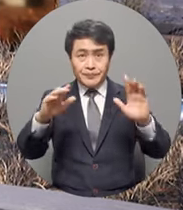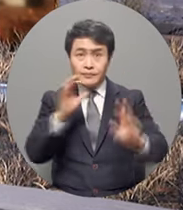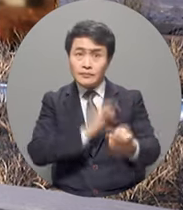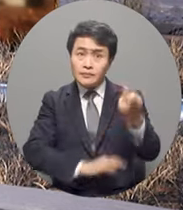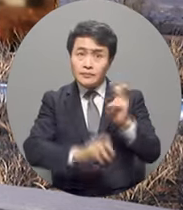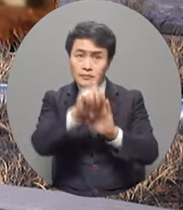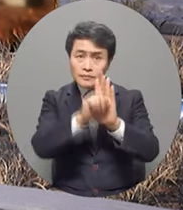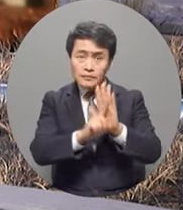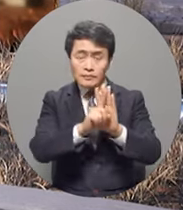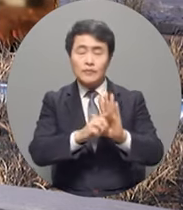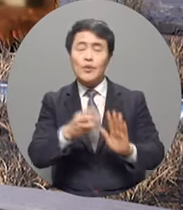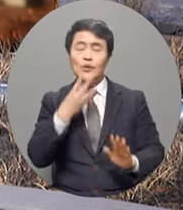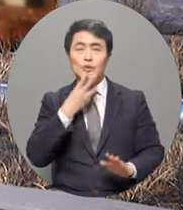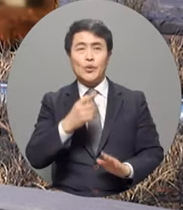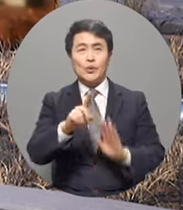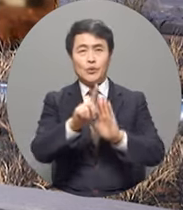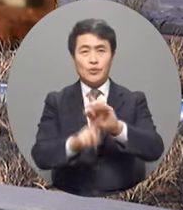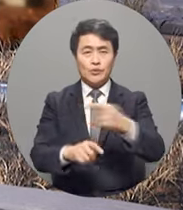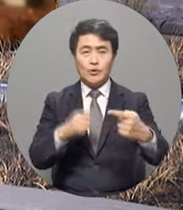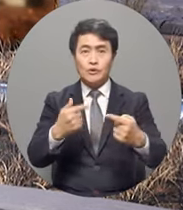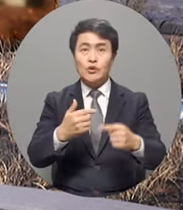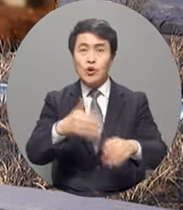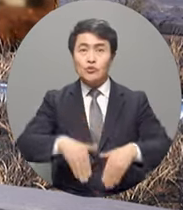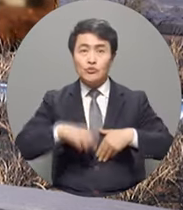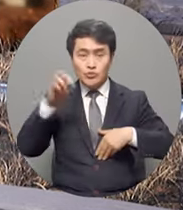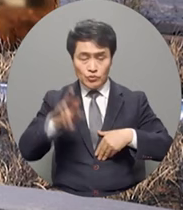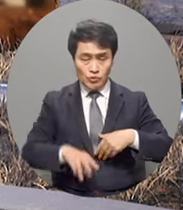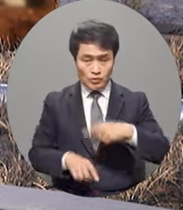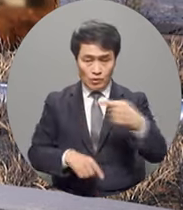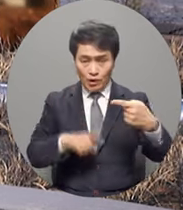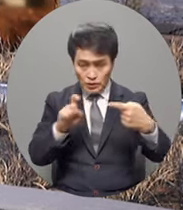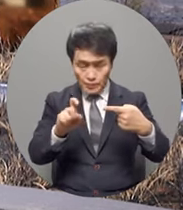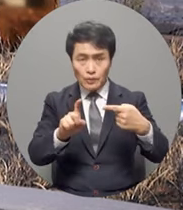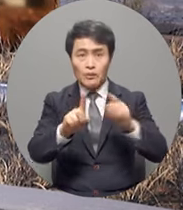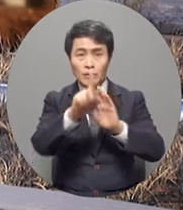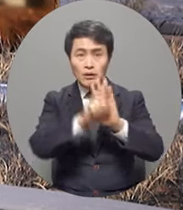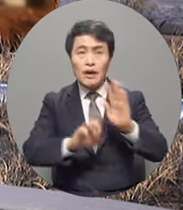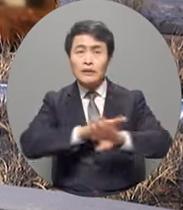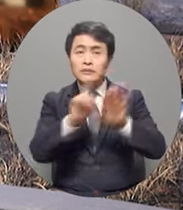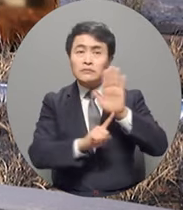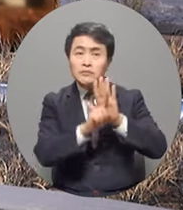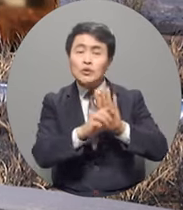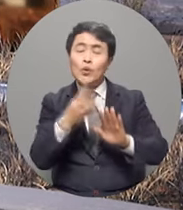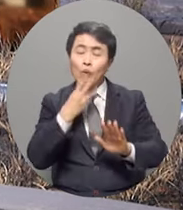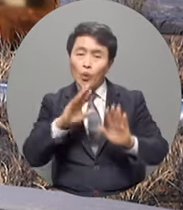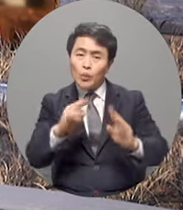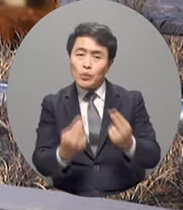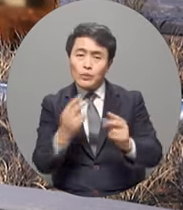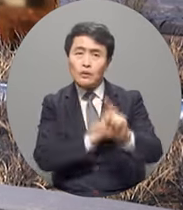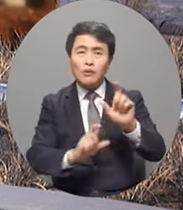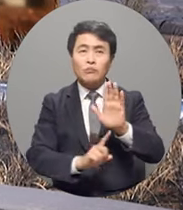강원 산지에는 강풍주의보가 내려지겠습니다. 아침 최저 기온은 서울이 영하 6도, 춘천 영하 10도까지 떨어지겠고요.